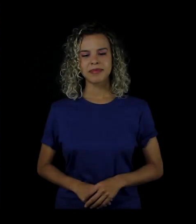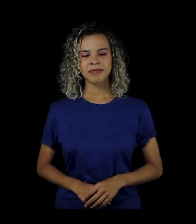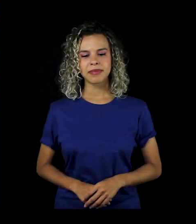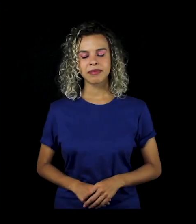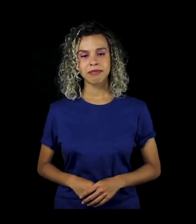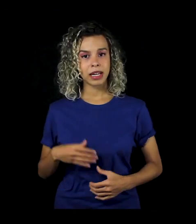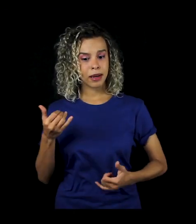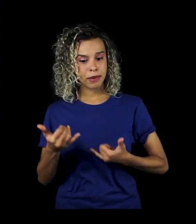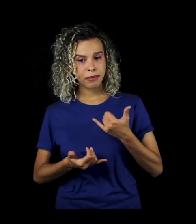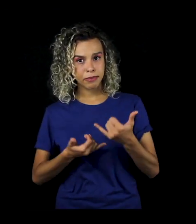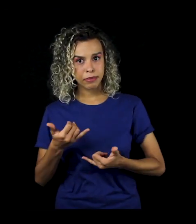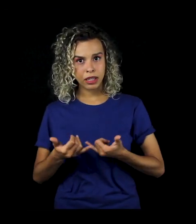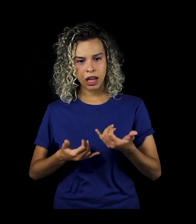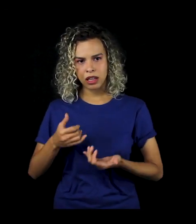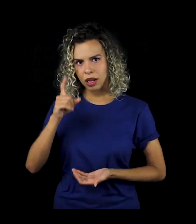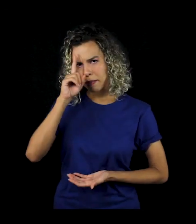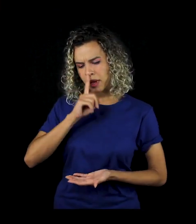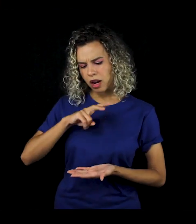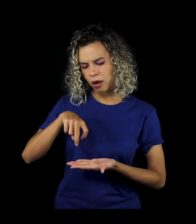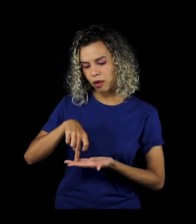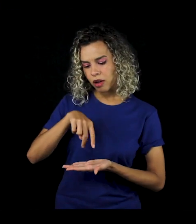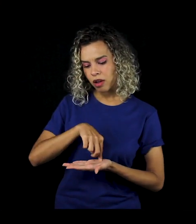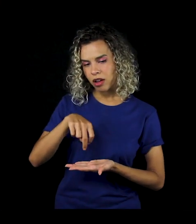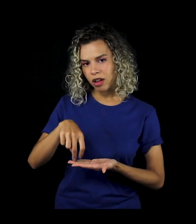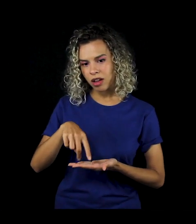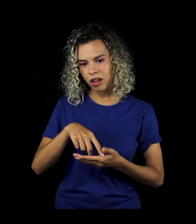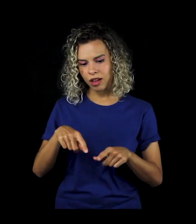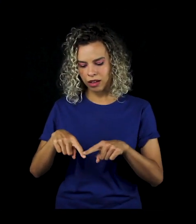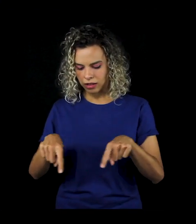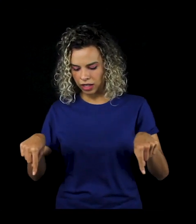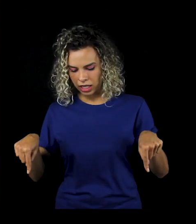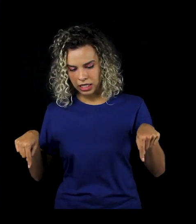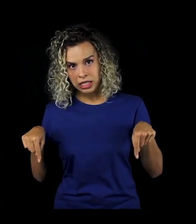Com esta brincadeira limitada que a gente desenhou em casa,